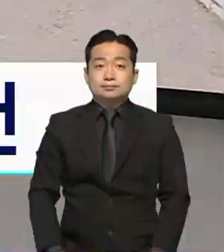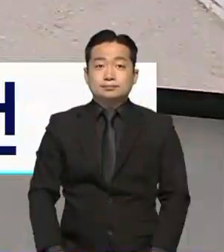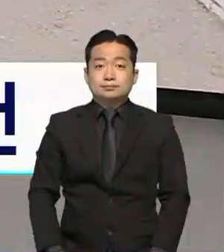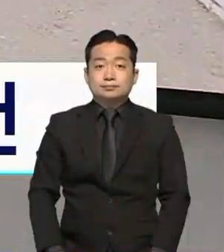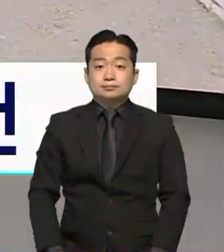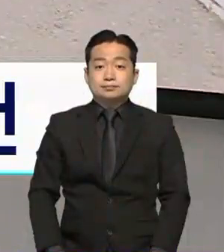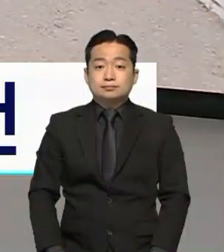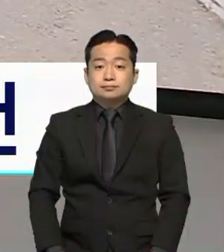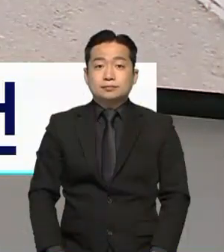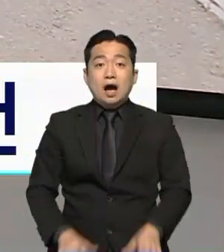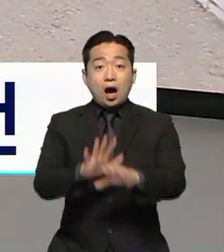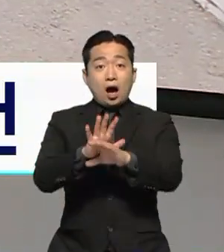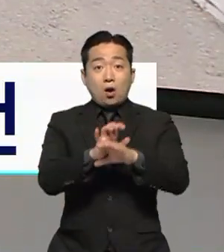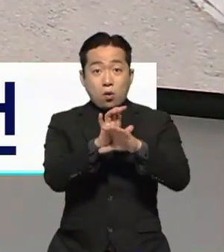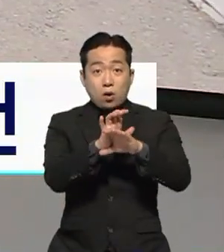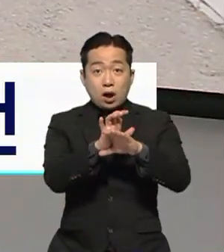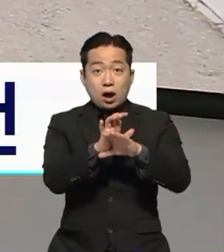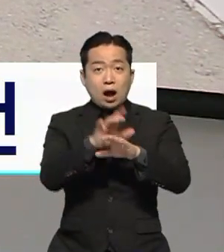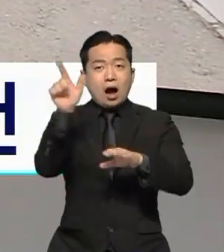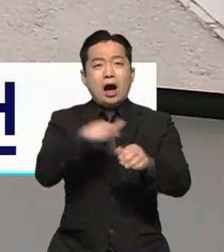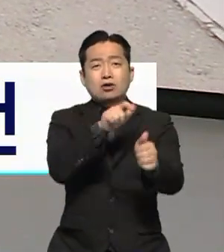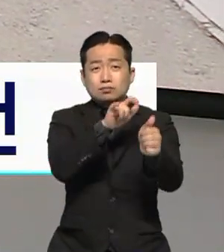SBS 하정연입니다. (앵커) 코로나19 신규 확진자는 3일째